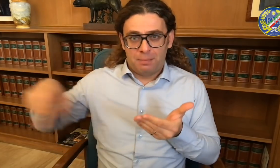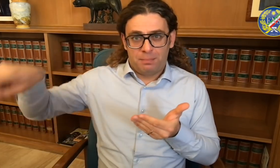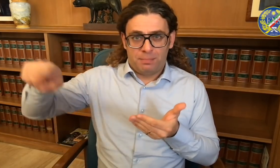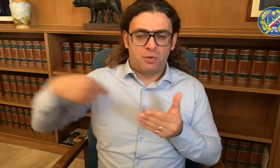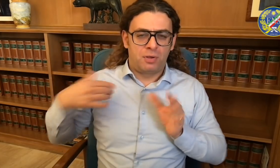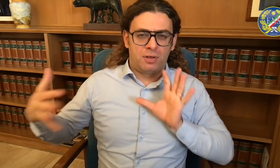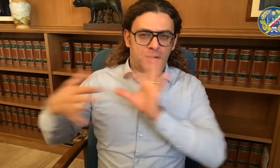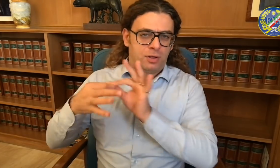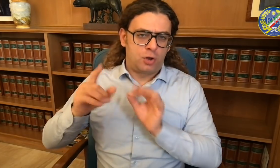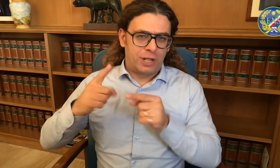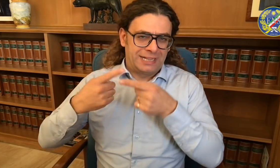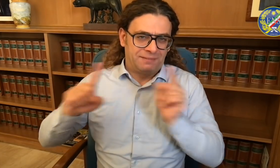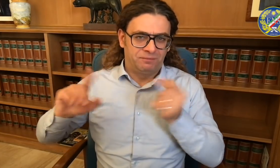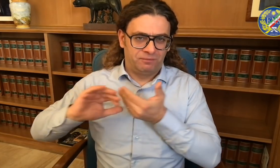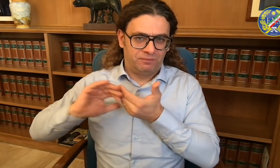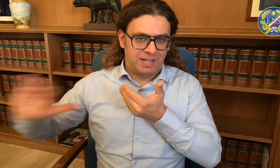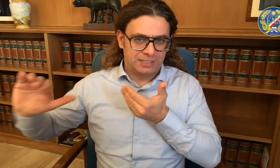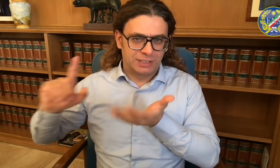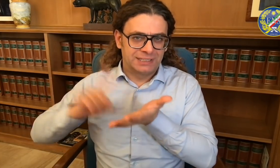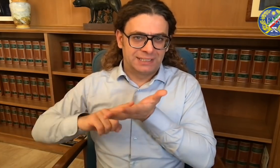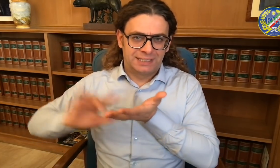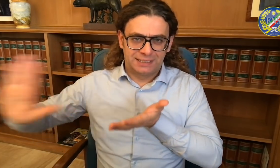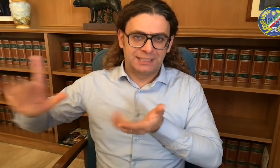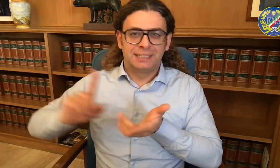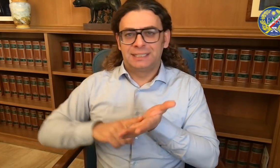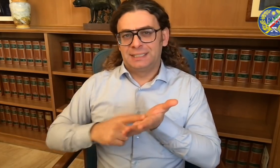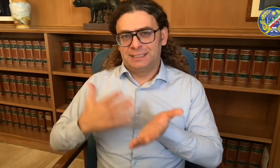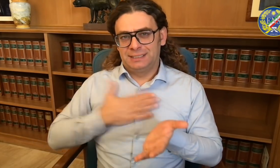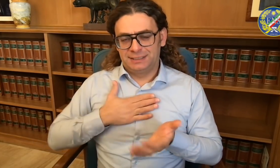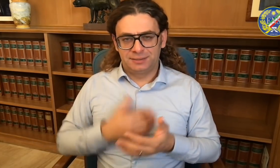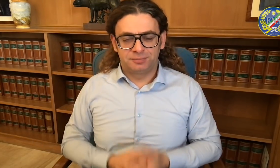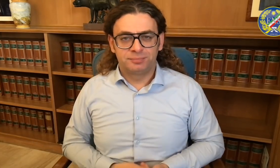Le misure fanno riferimento a diritti diversi che non hanno connessione tra loro, perché noi Persone Sorde